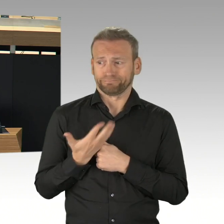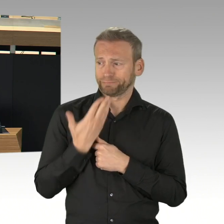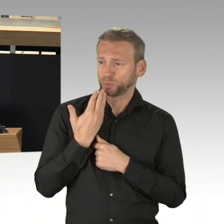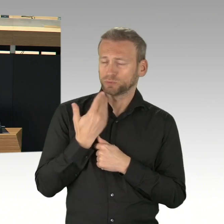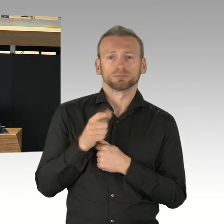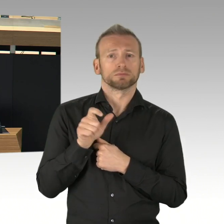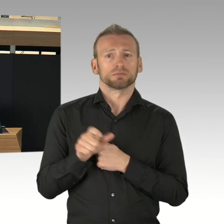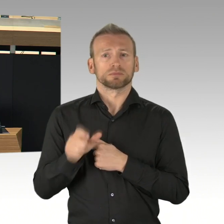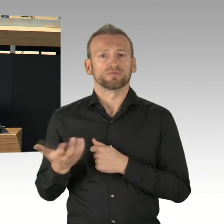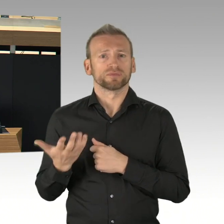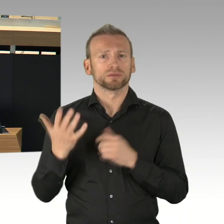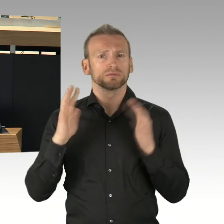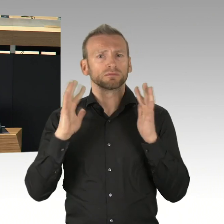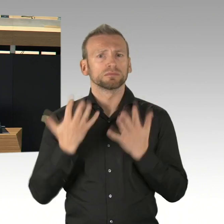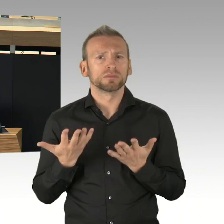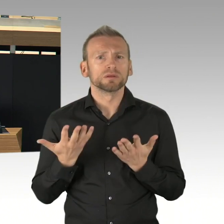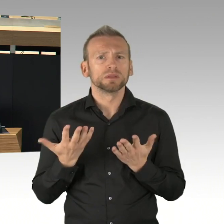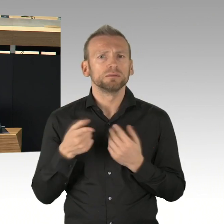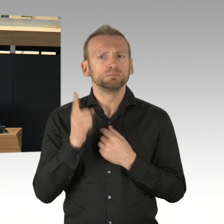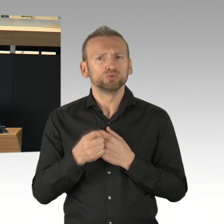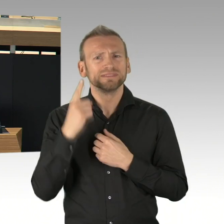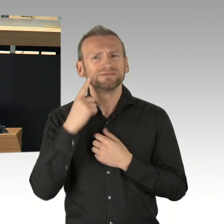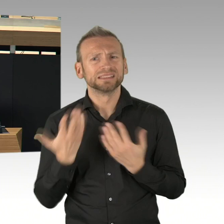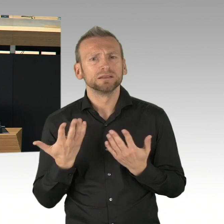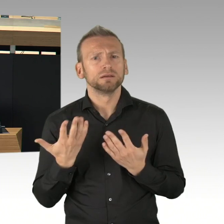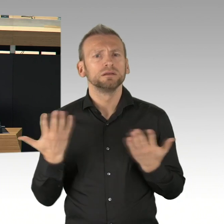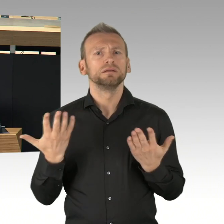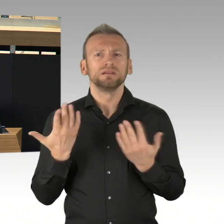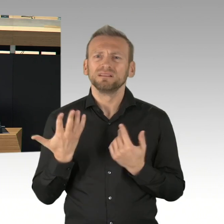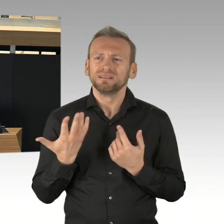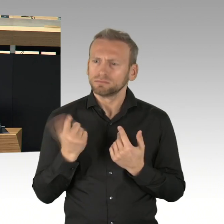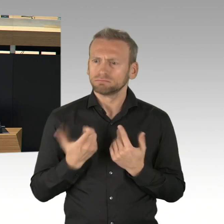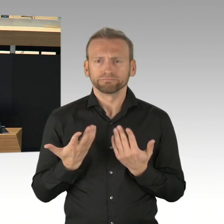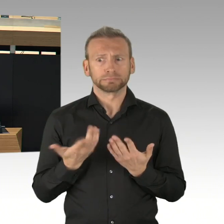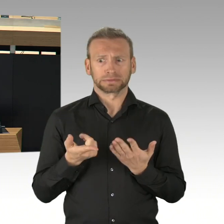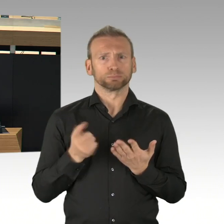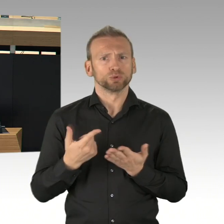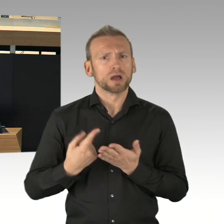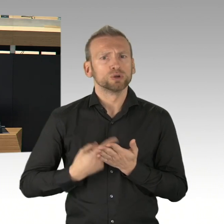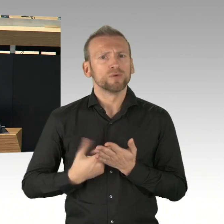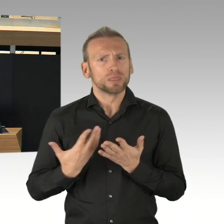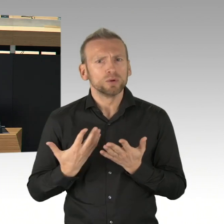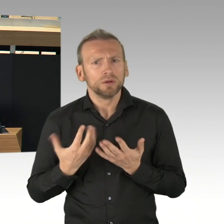wäre doch eine gute Idee dieser Mietendeckel. Toll, wir schauen da besonders hin, was in Berlin passiert.